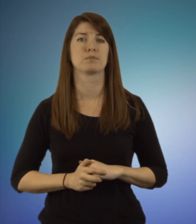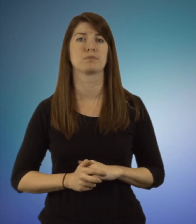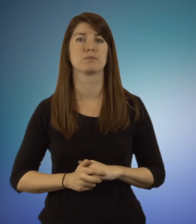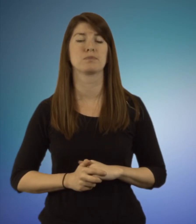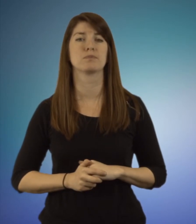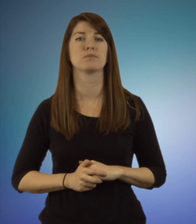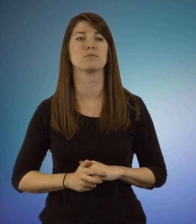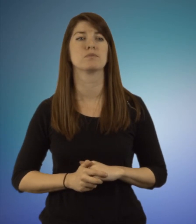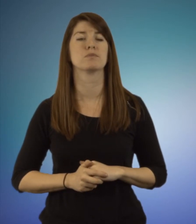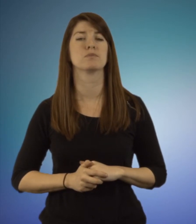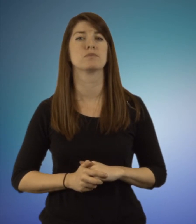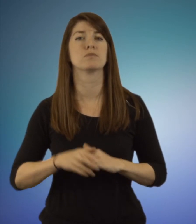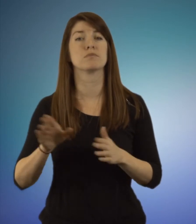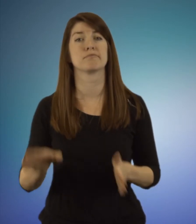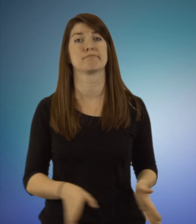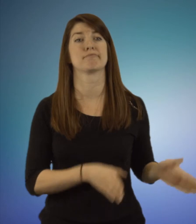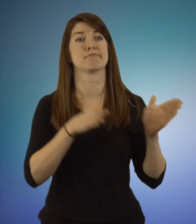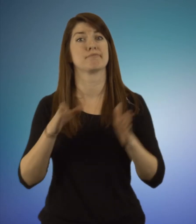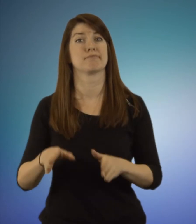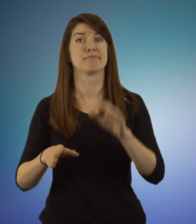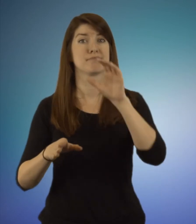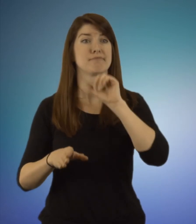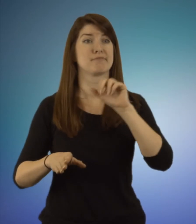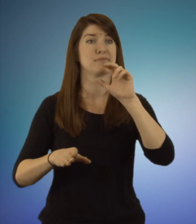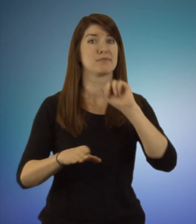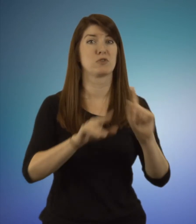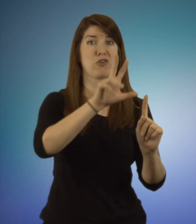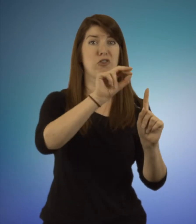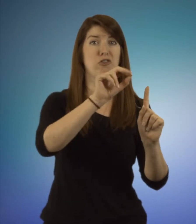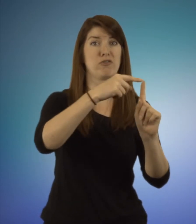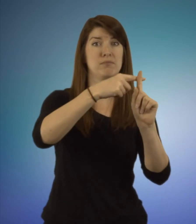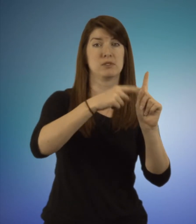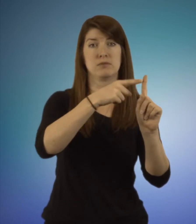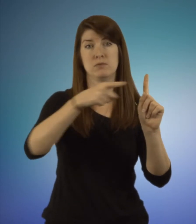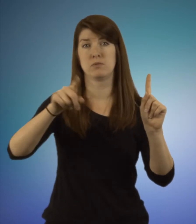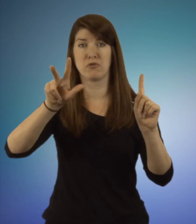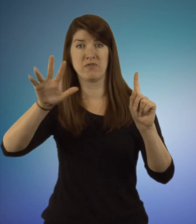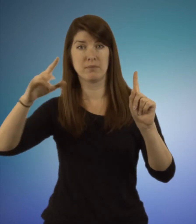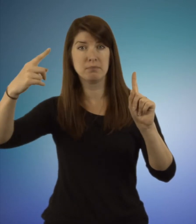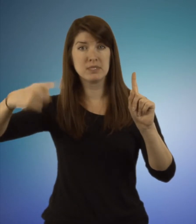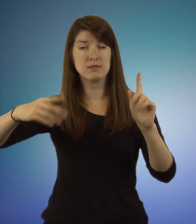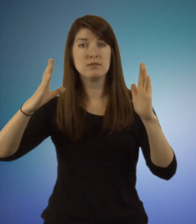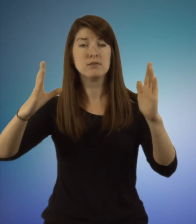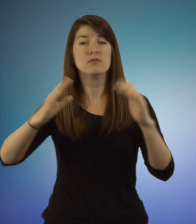padres, deben comenzar a realizar evaluaciones para establecer la elegibilidad para los servicios de educación especial.